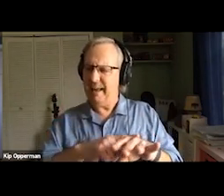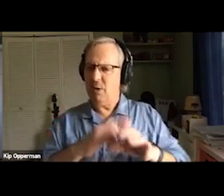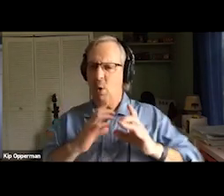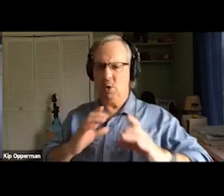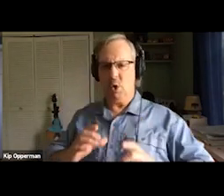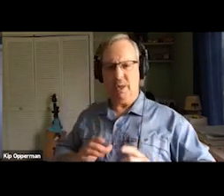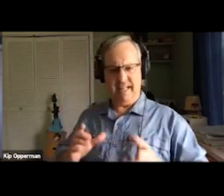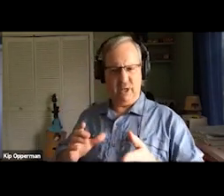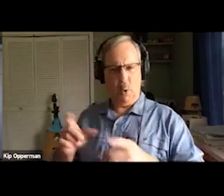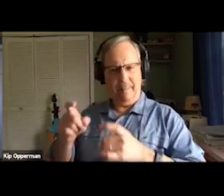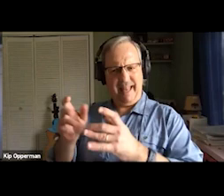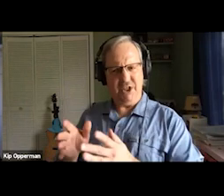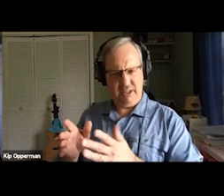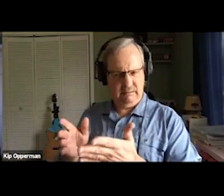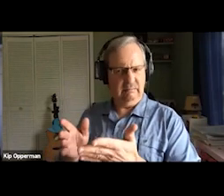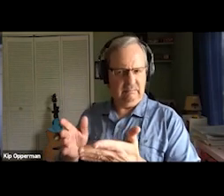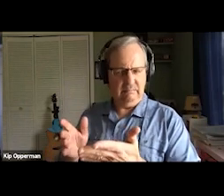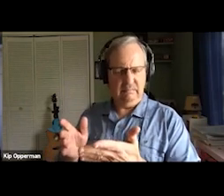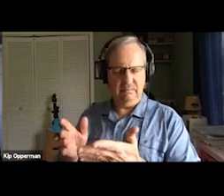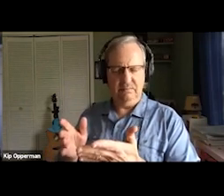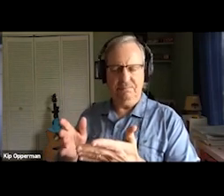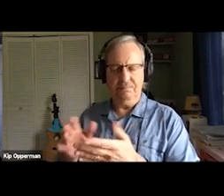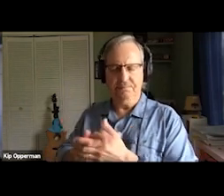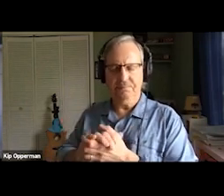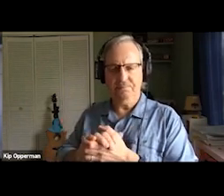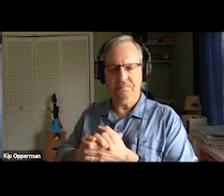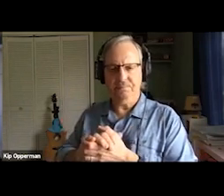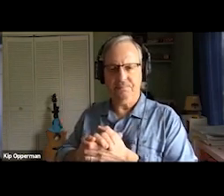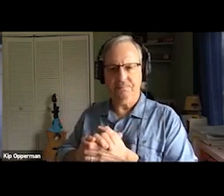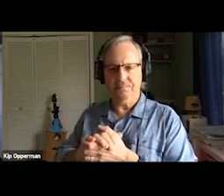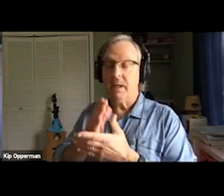Entonces, algunas de las necesidades administrativas o algunas